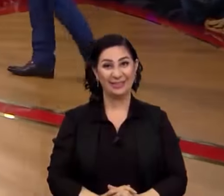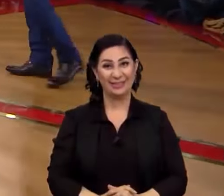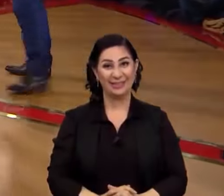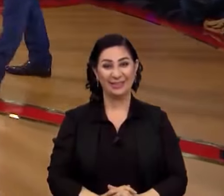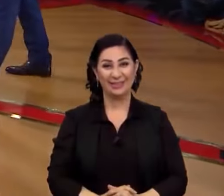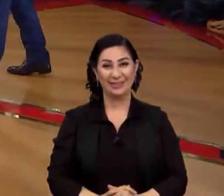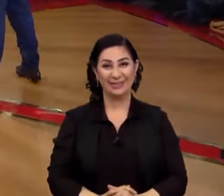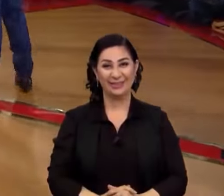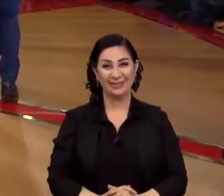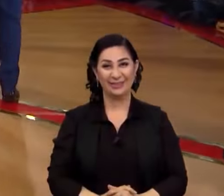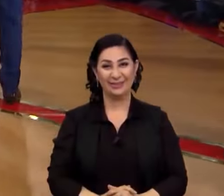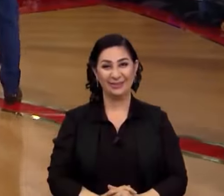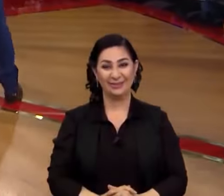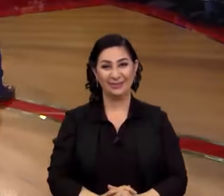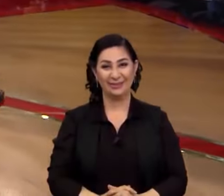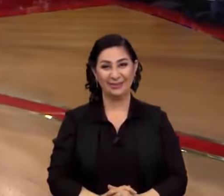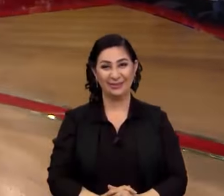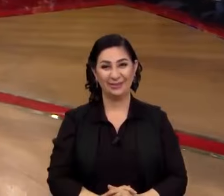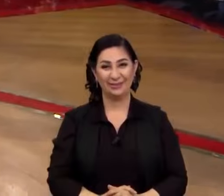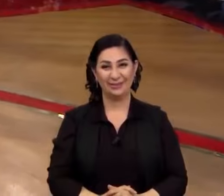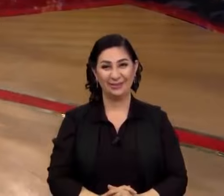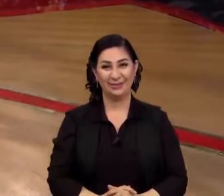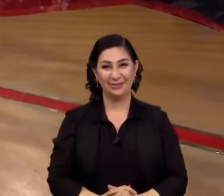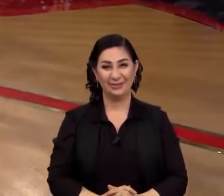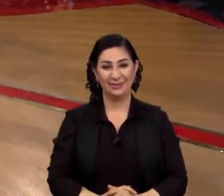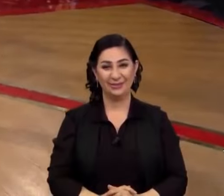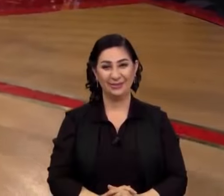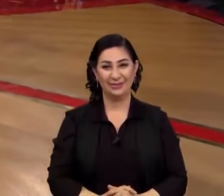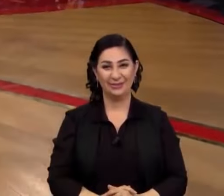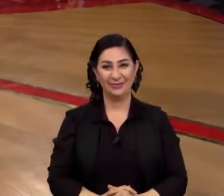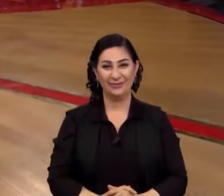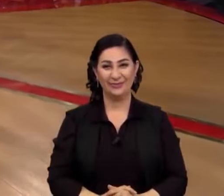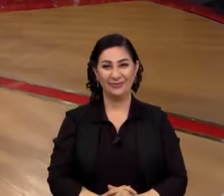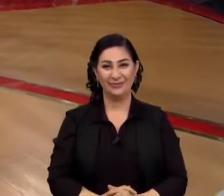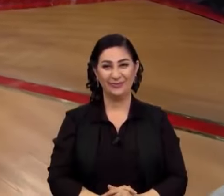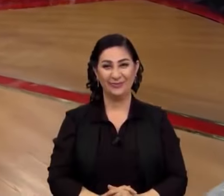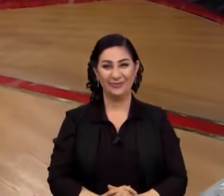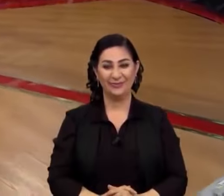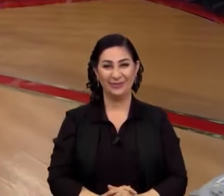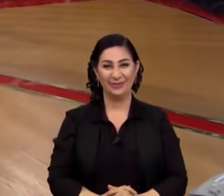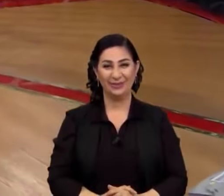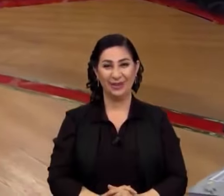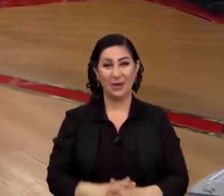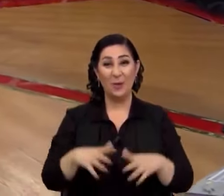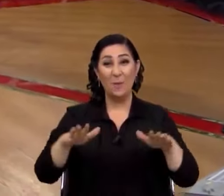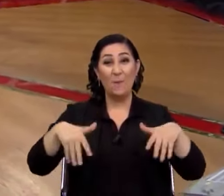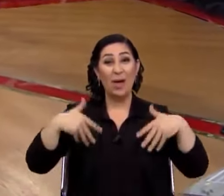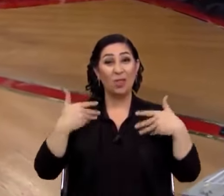gelcek İstersen böyle otur gel böyle otur Pantolonu da çok güzel ama onu da